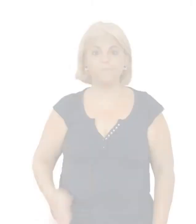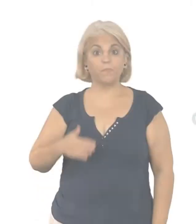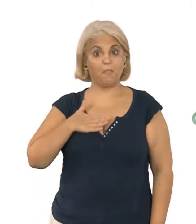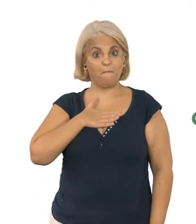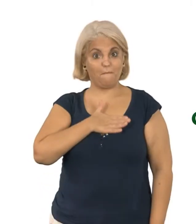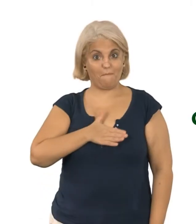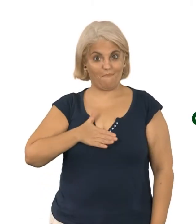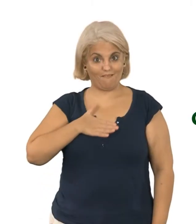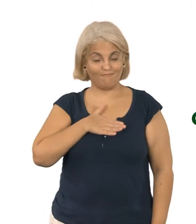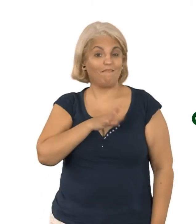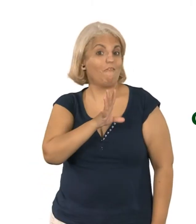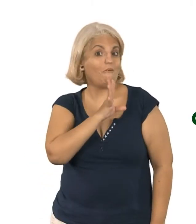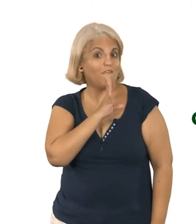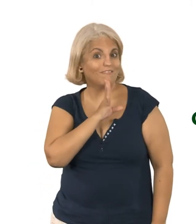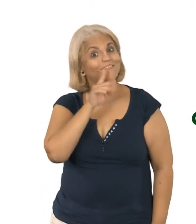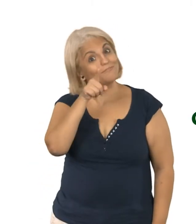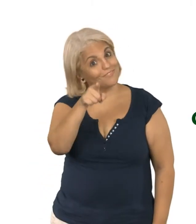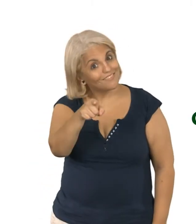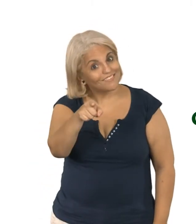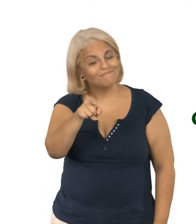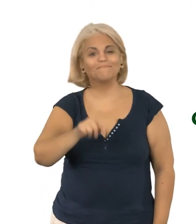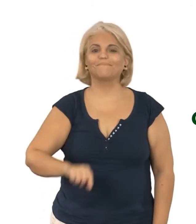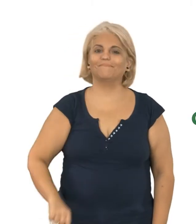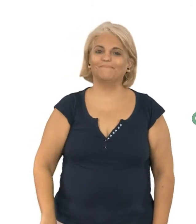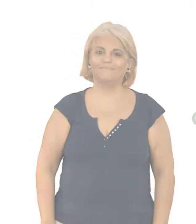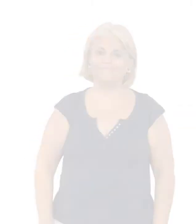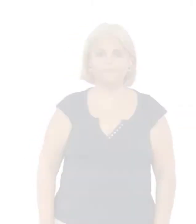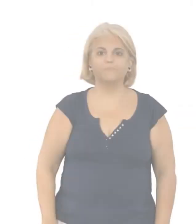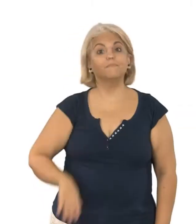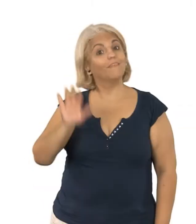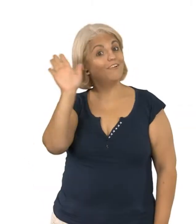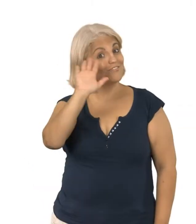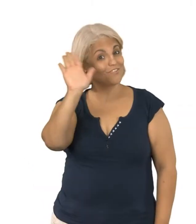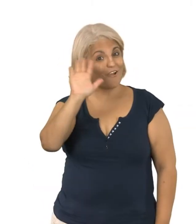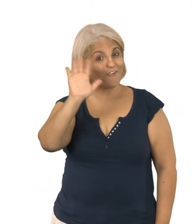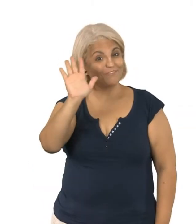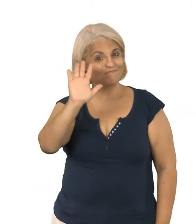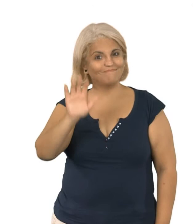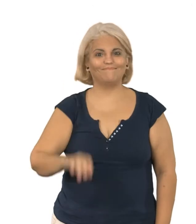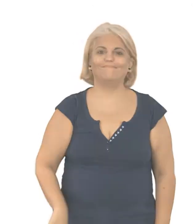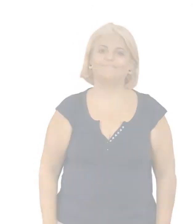Prazer em conhecer você! Tchau!